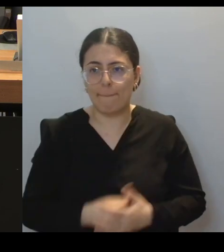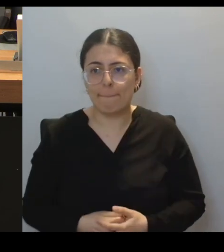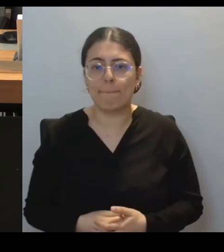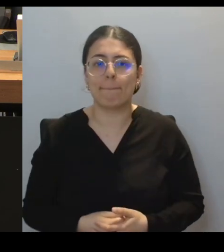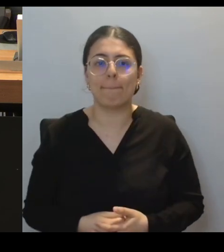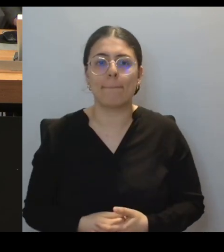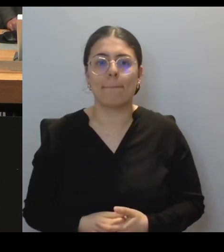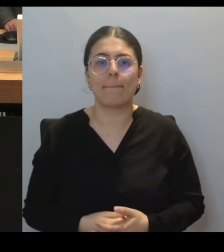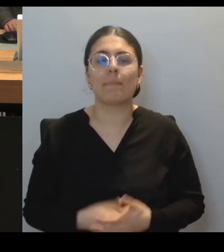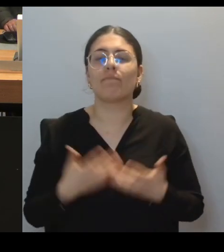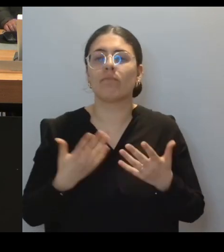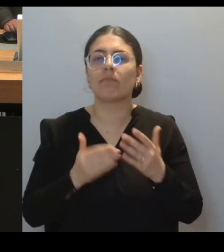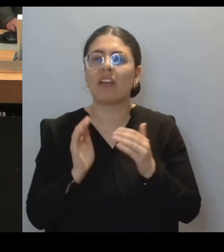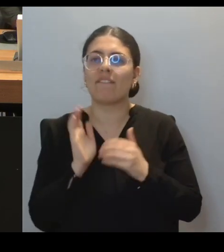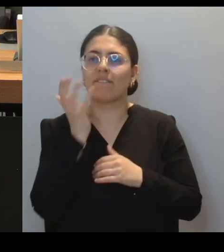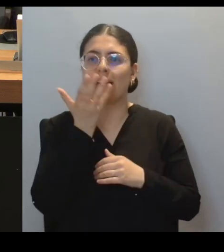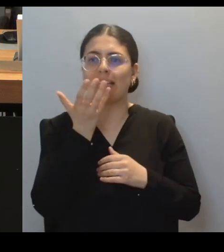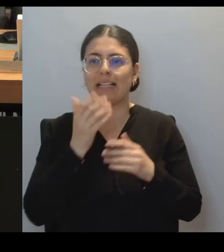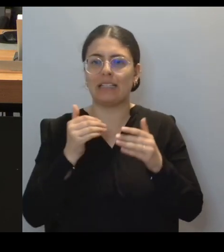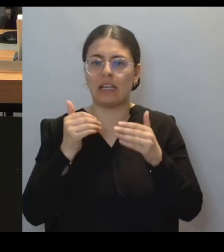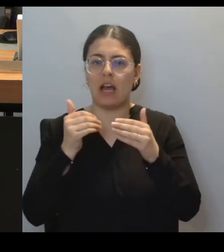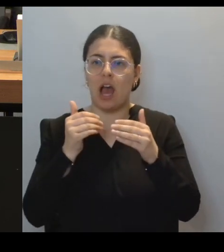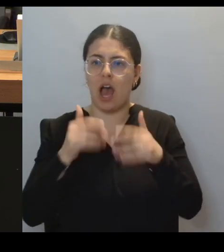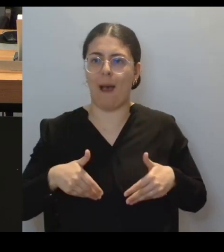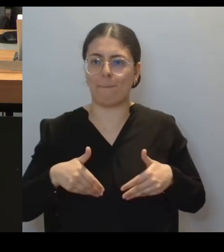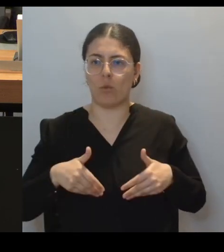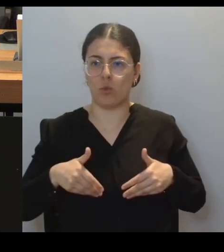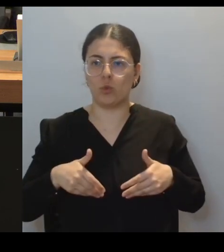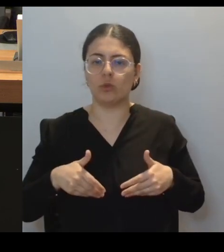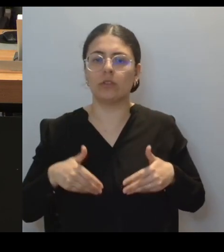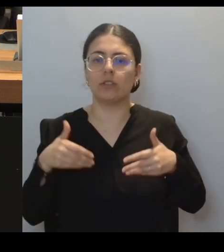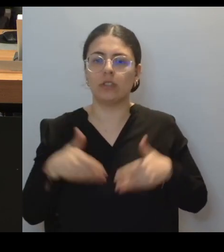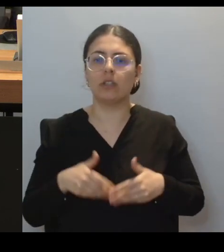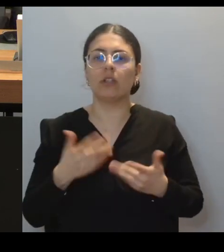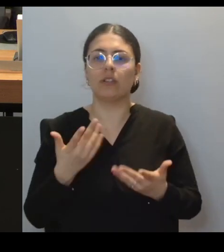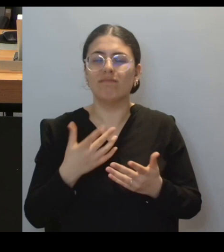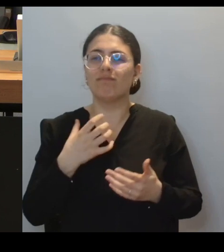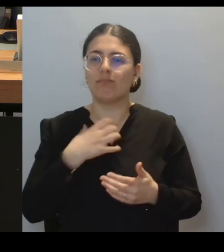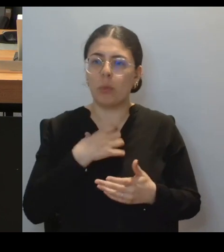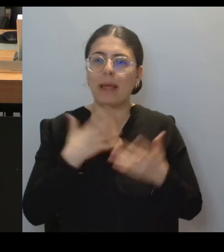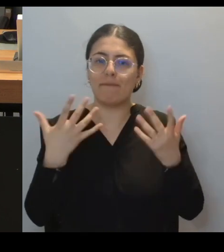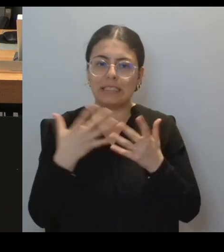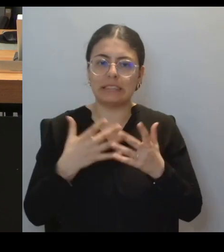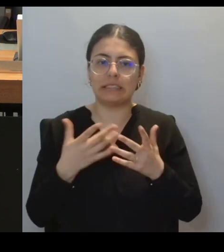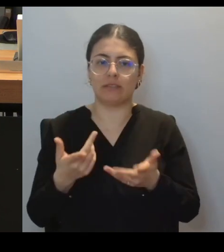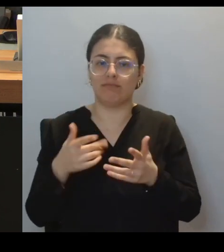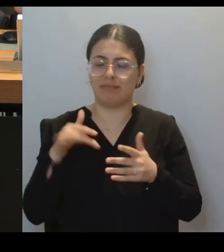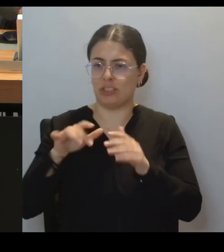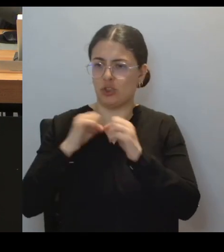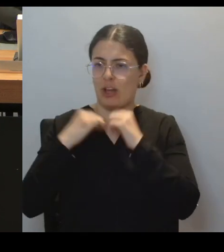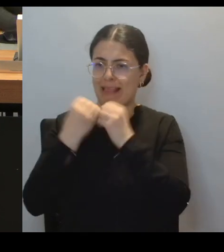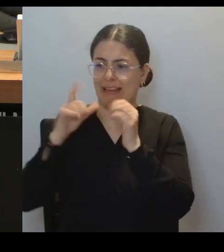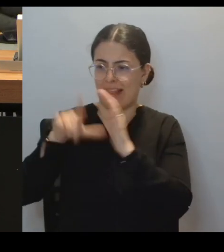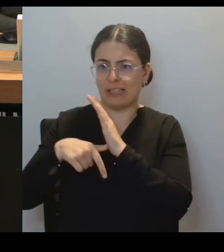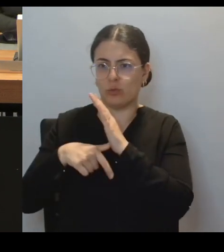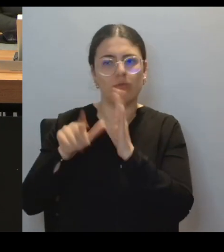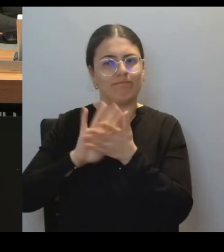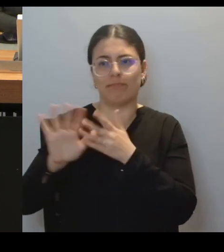Inanspruchnahme von staatlichen Leistungen. Sprich Menschen verzichten freiwillig auf die Hilfe der Solidargemeinschaft.